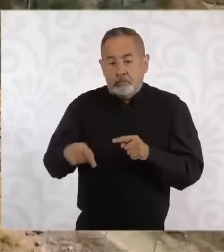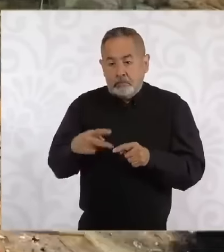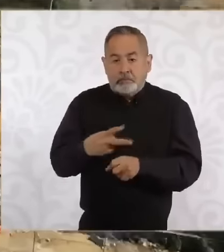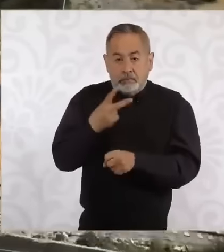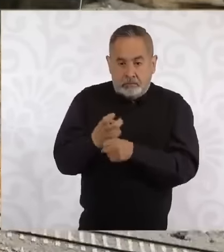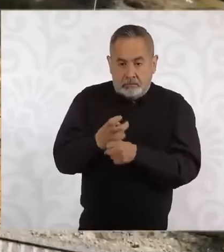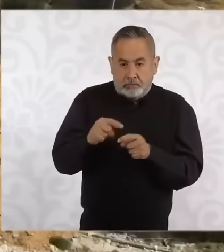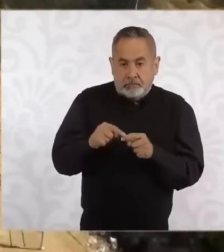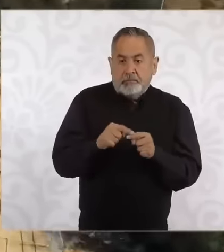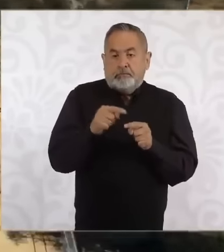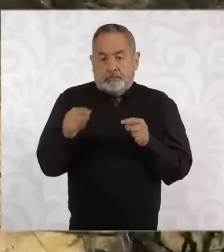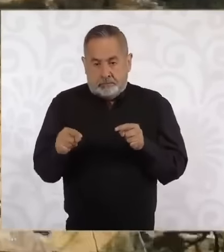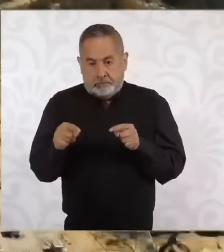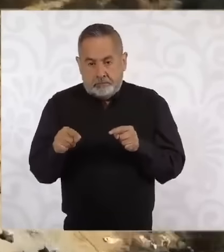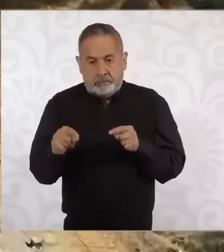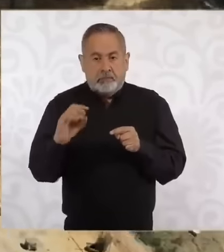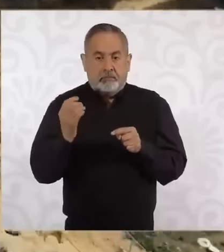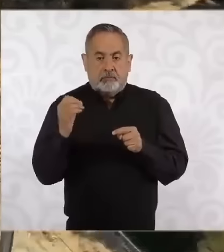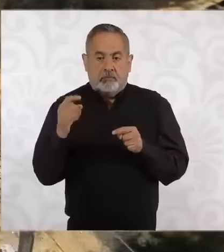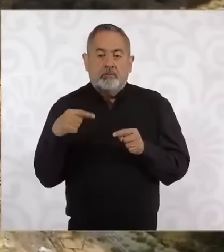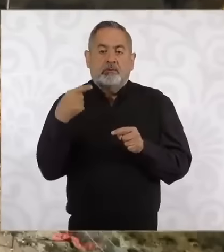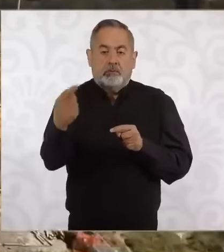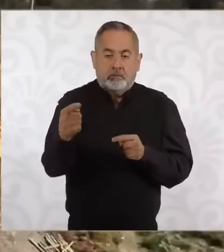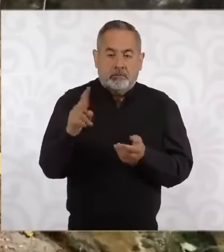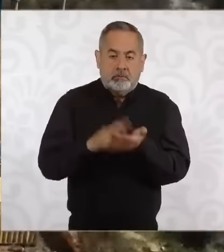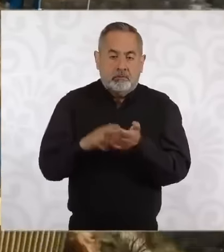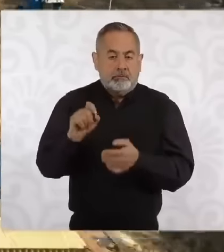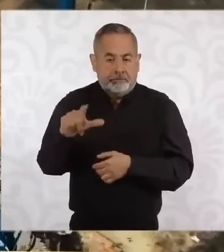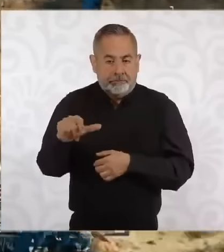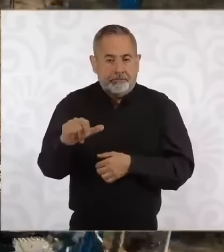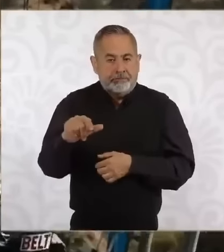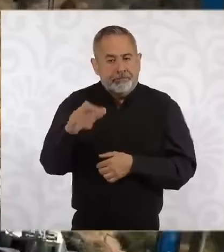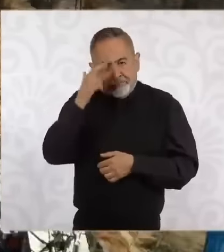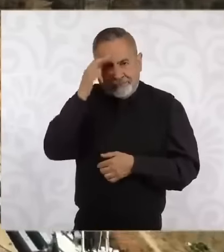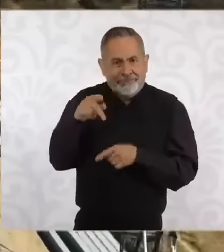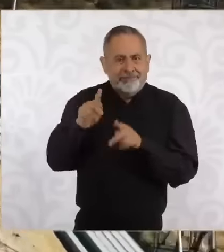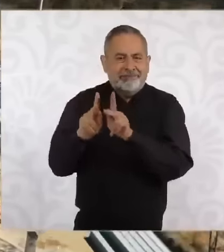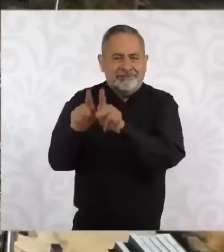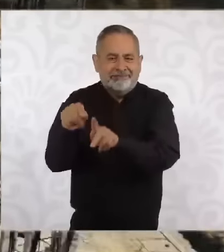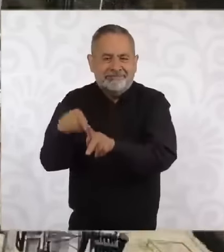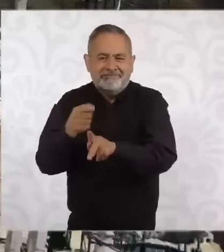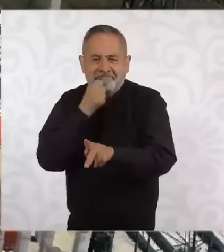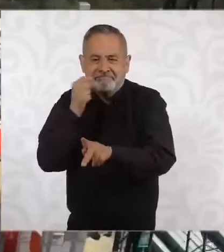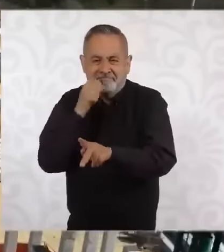eh puente en octubre de 2027 porque recuerden que hay que demolerlo y reconstruirlo. Entonces,